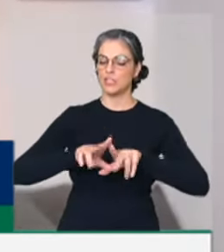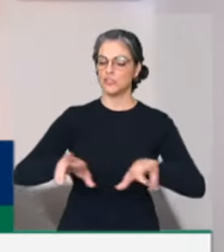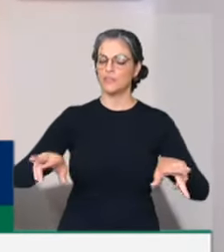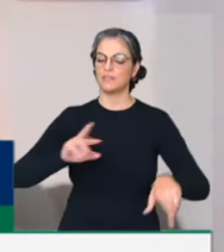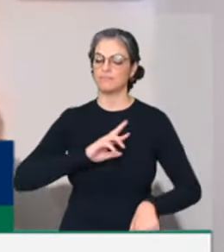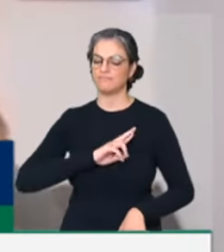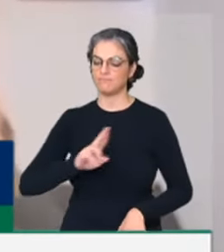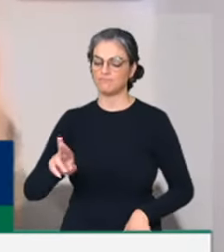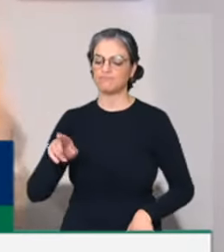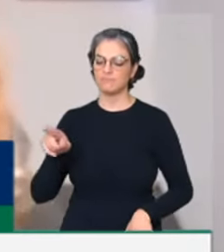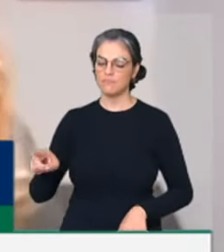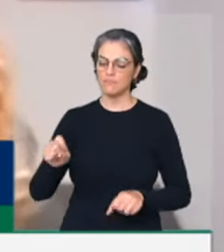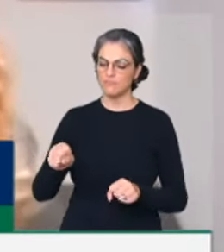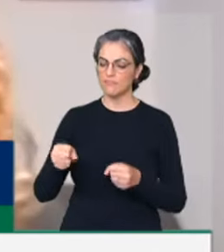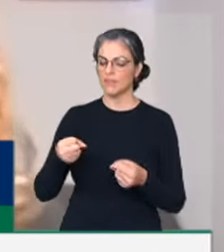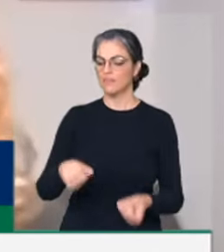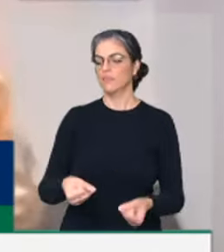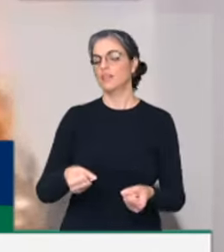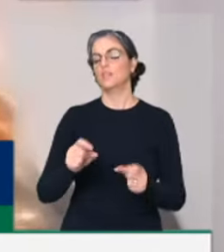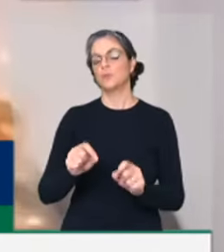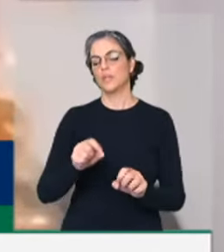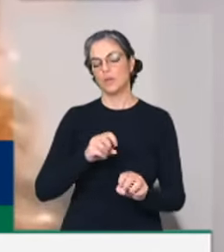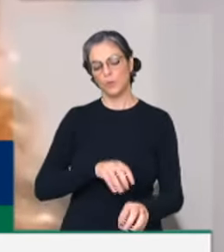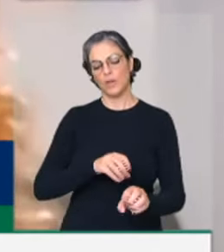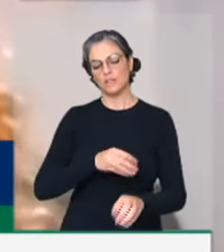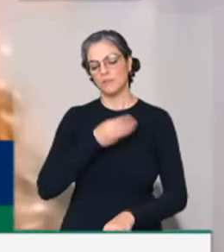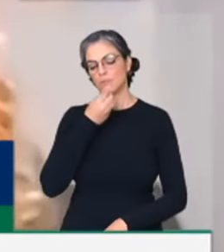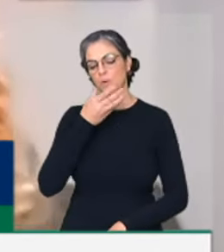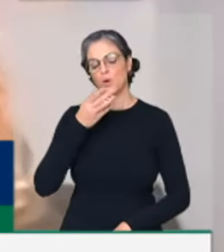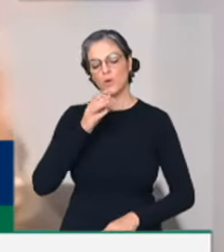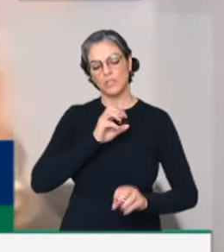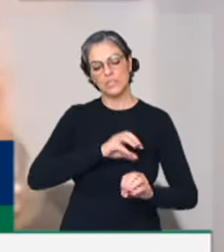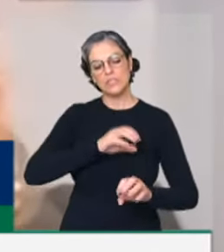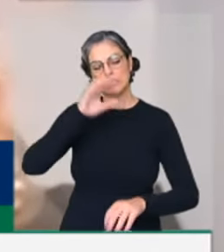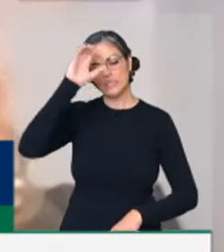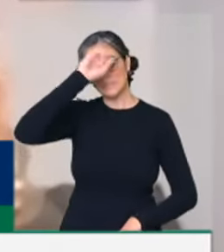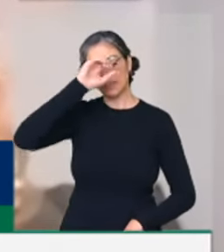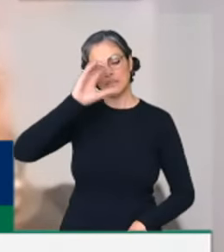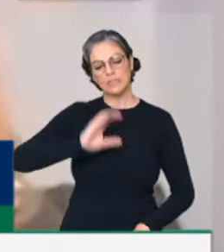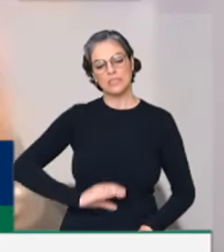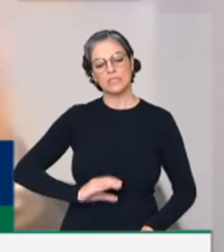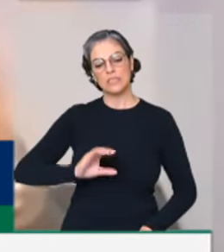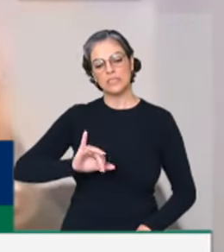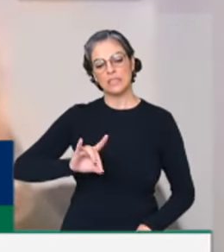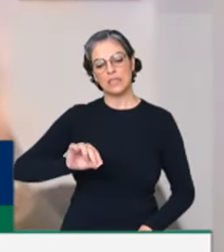DA EDUCAÇÃO PARA A CIDADANIA QUE DEFENDIA ANYSIO TEIXEIRA, PAULO FREIRE, DARCY RIBEIRO... ESSE BRASILEIRO QUE ERA UM